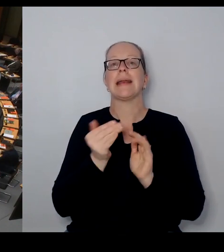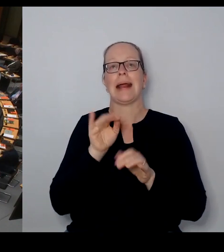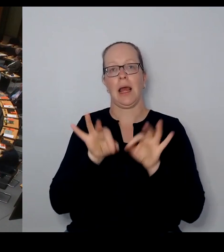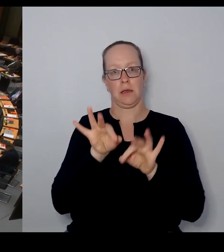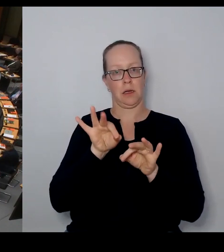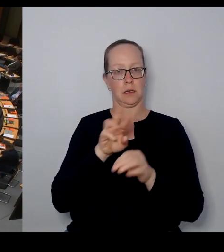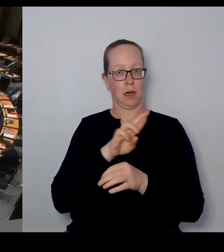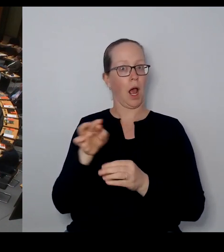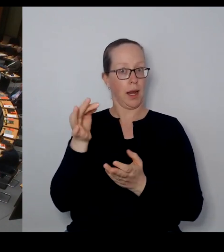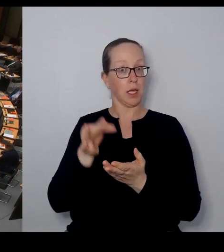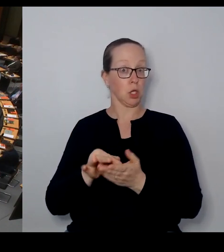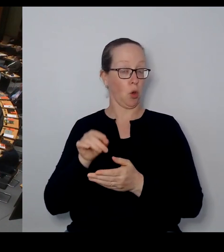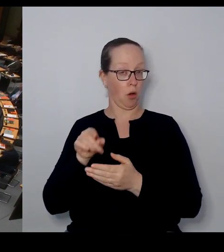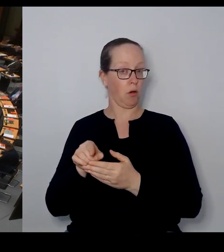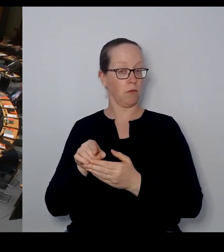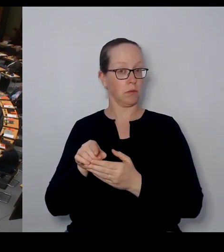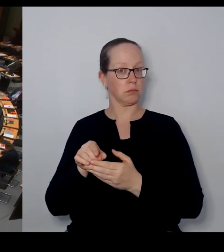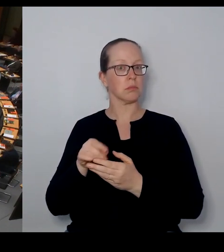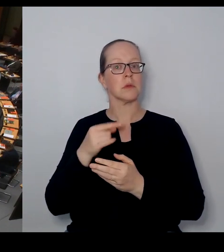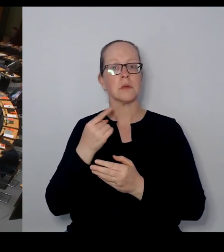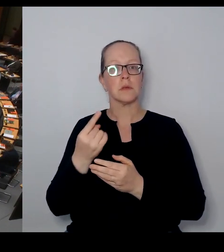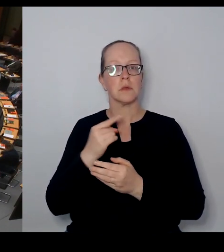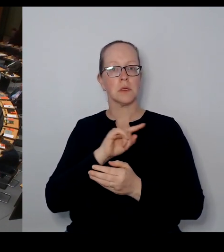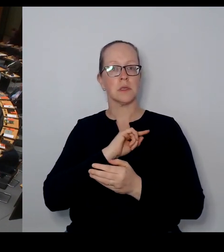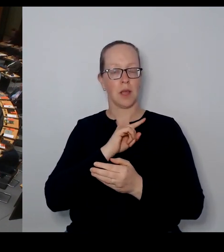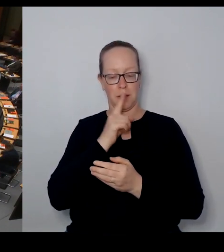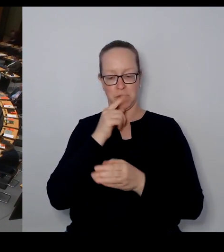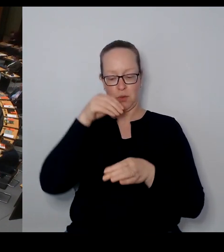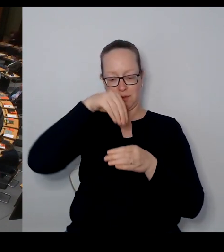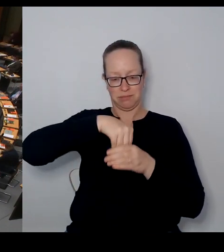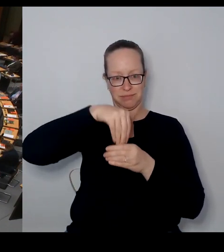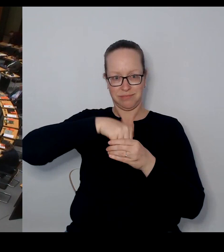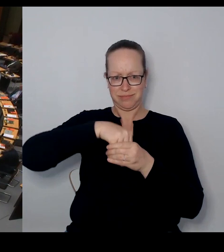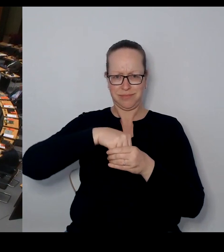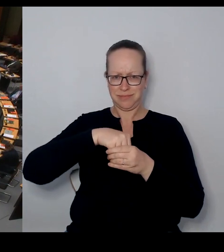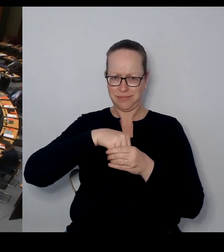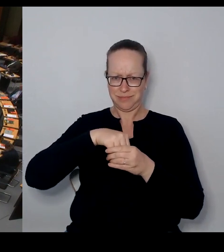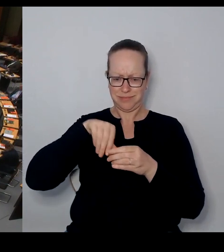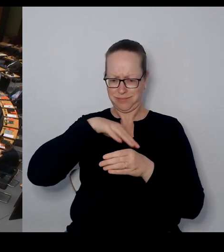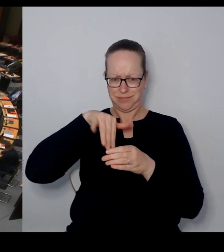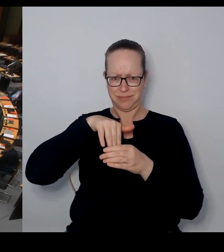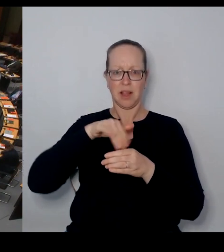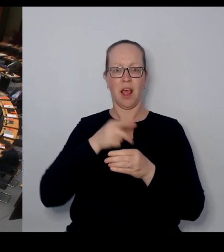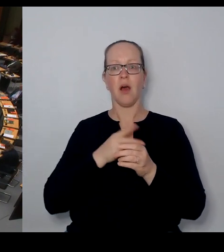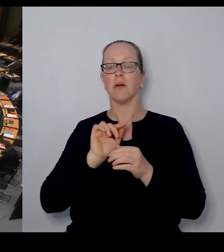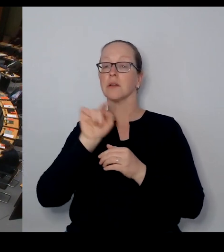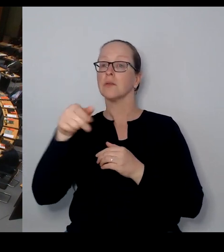unterwegs, durchaus eine sehr hohe Trockenheit beschreiben, wo ich es sehr begrüßen würde, wenn die Wasserbetriebe